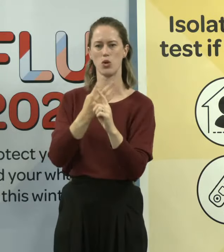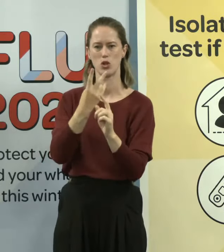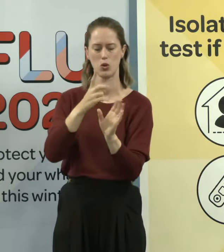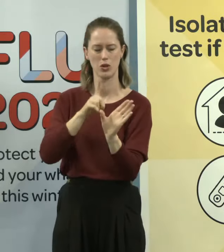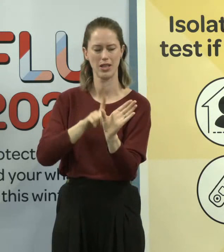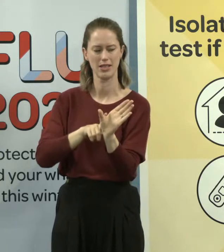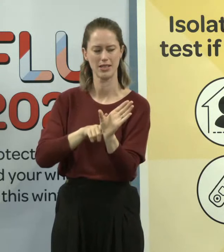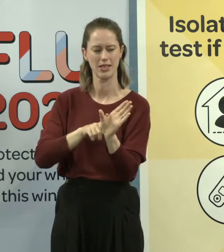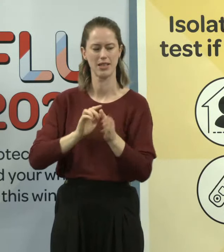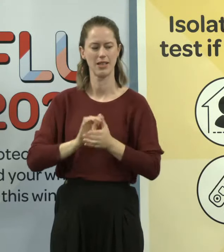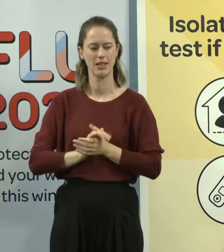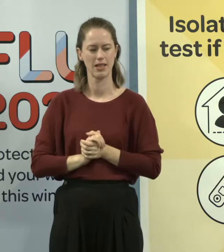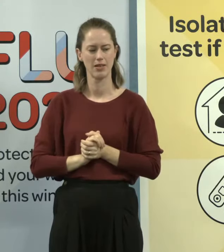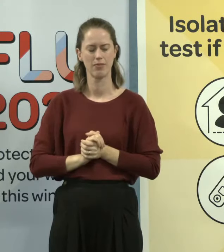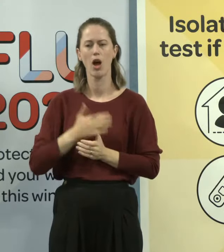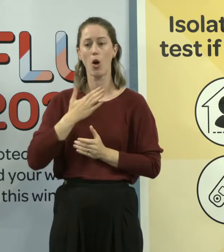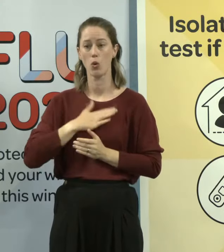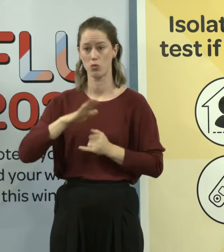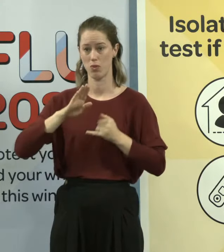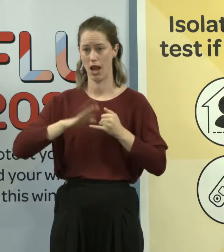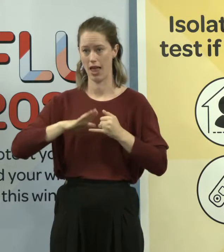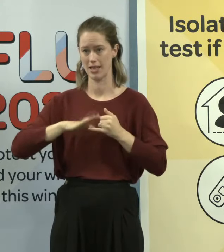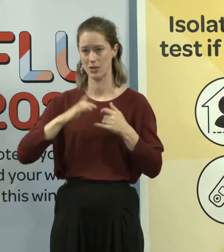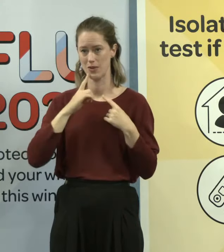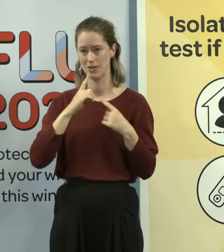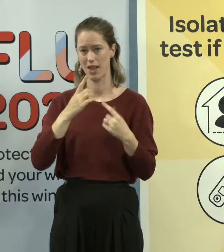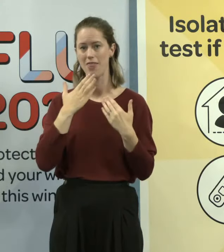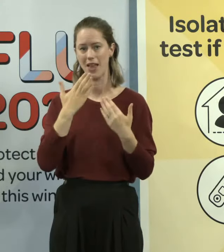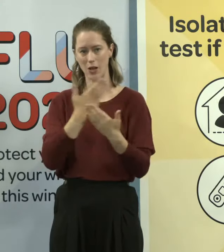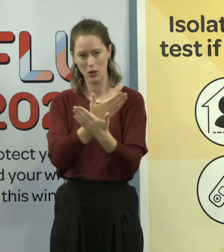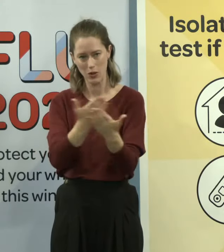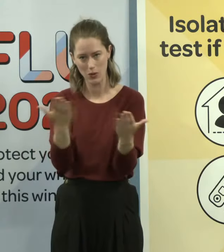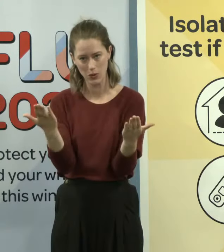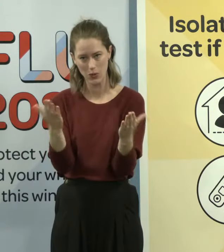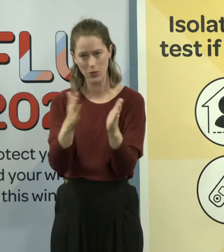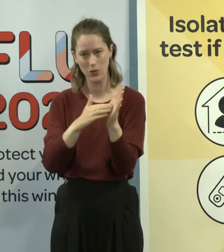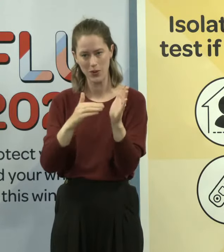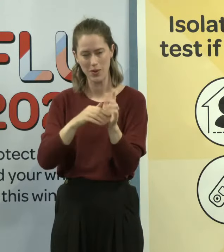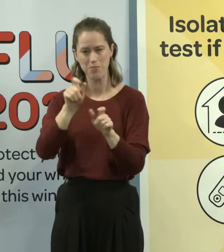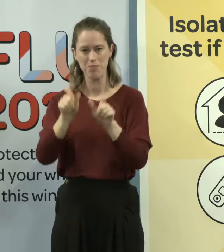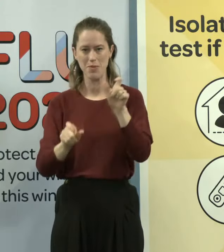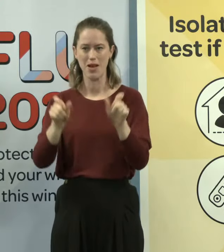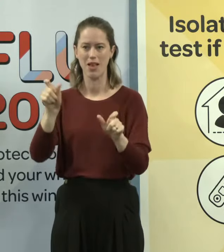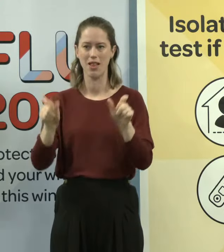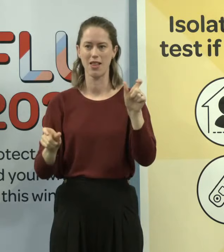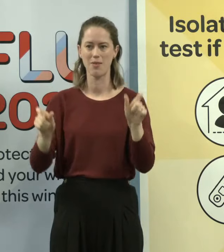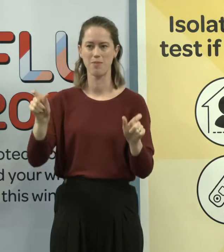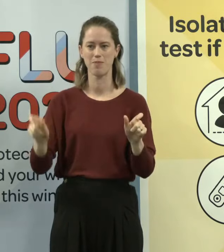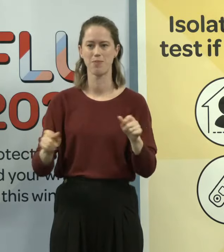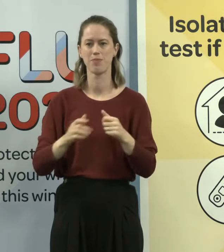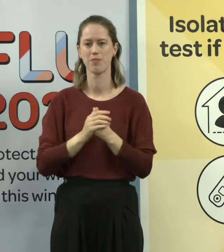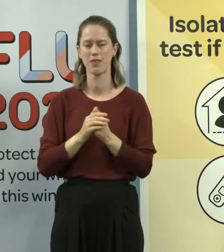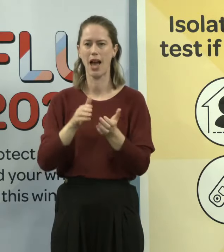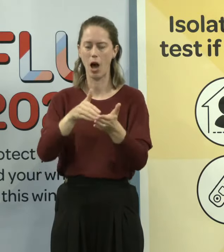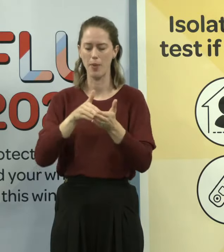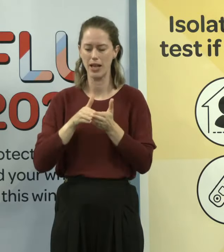Hauora, nana i mahi tahi me ahau ki te whakarato i te hauora tmatanui tino pai tohutohu puta